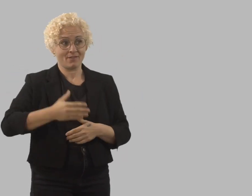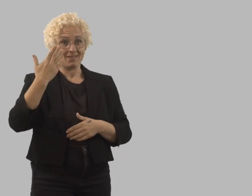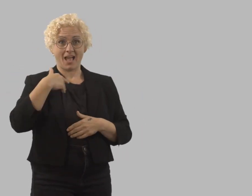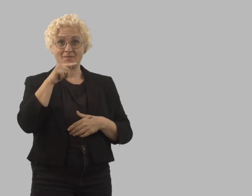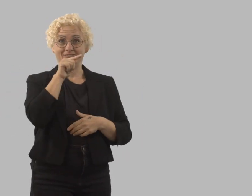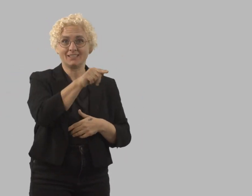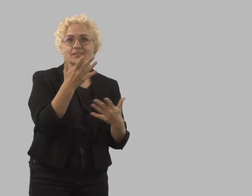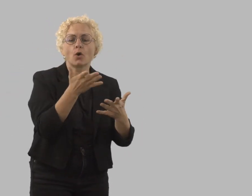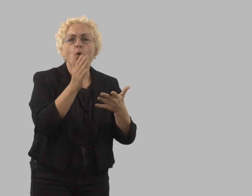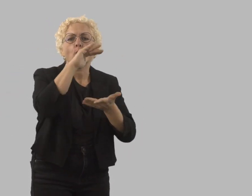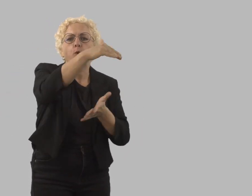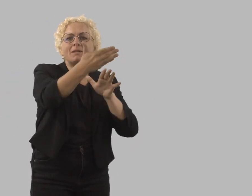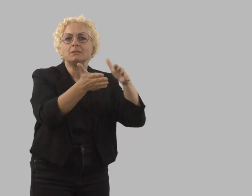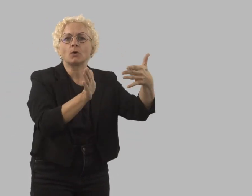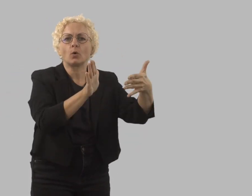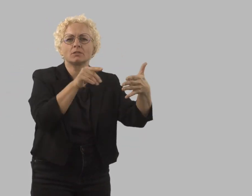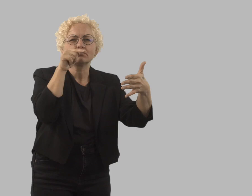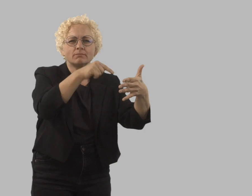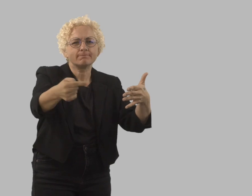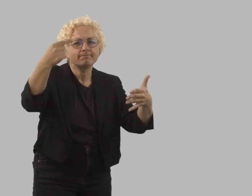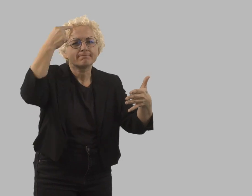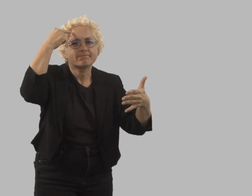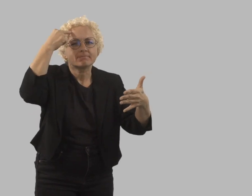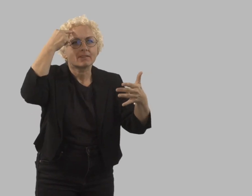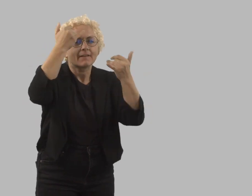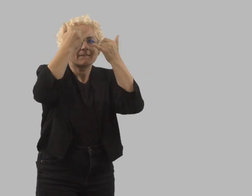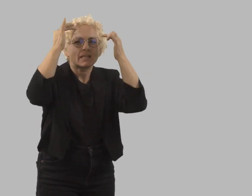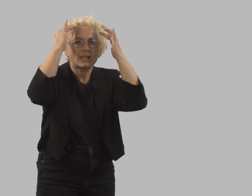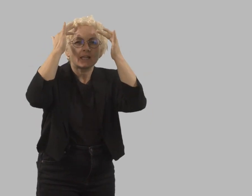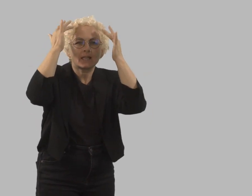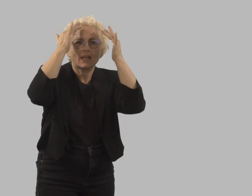Im Kubismus spiele der Vestand, das Denken eine wesentliche Rolle